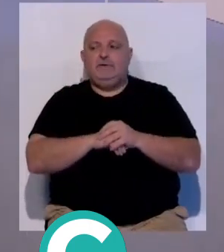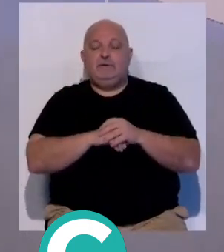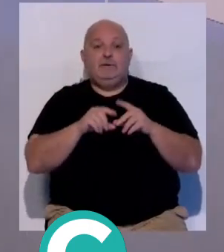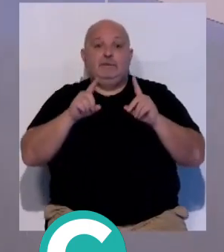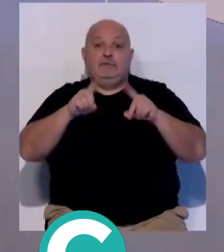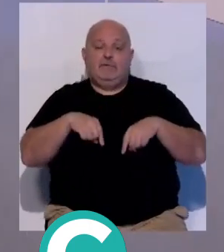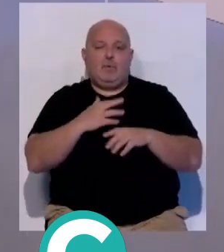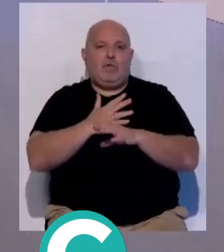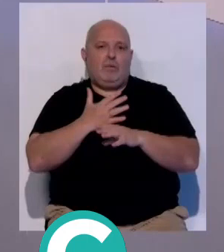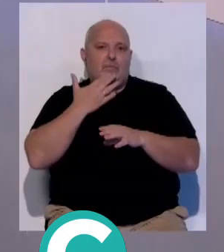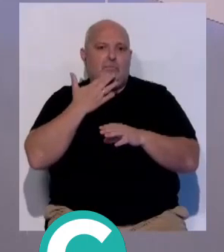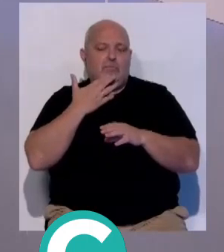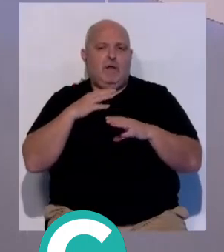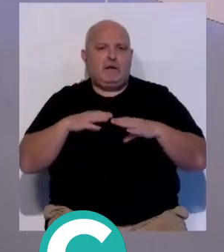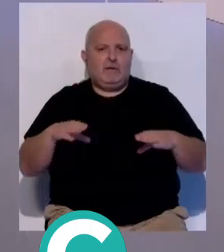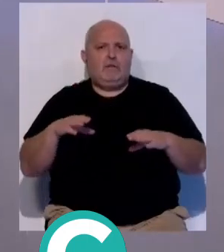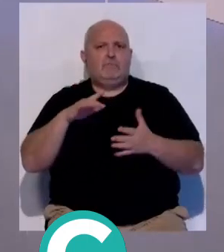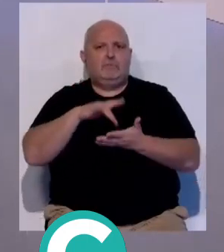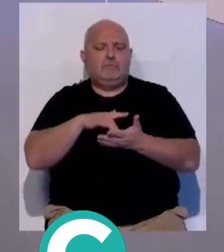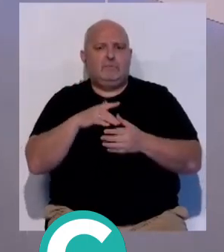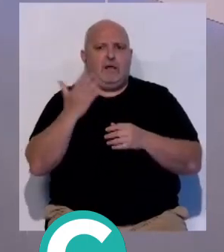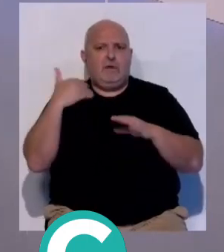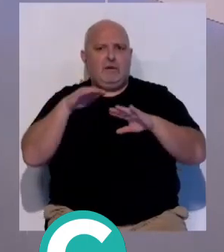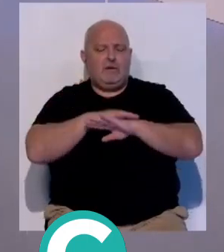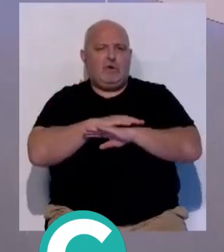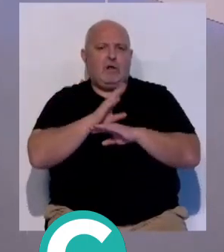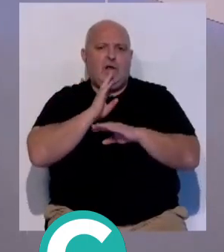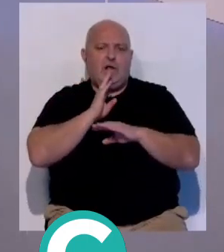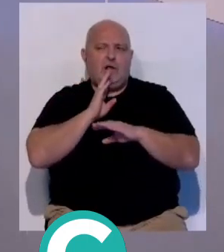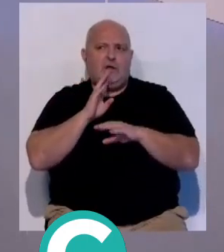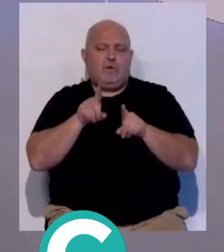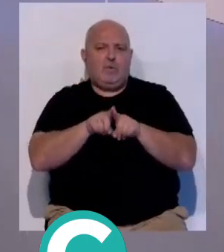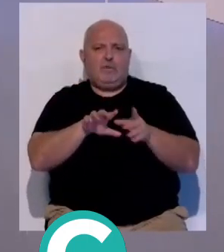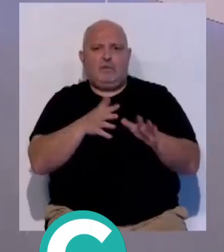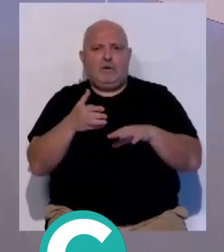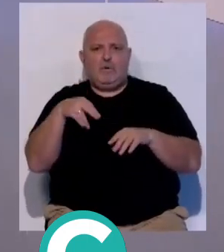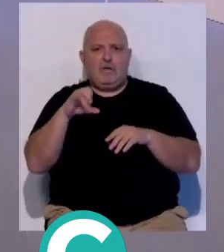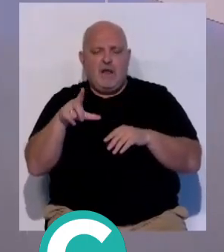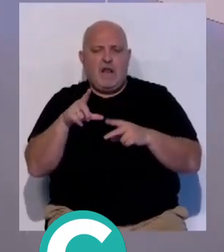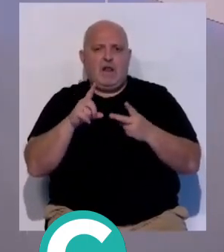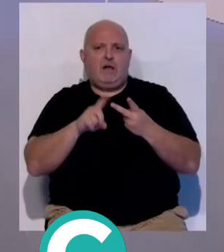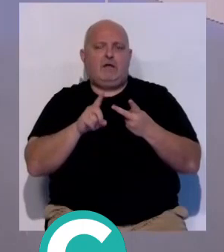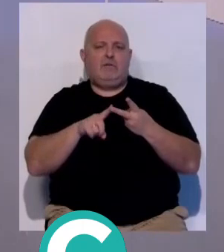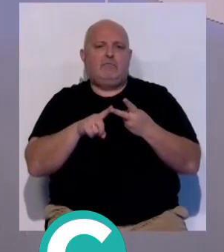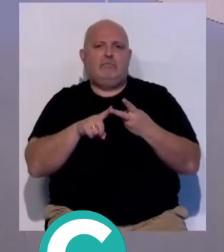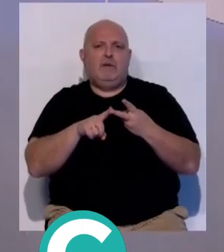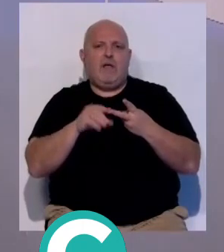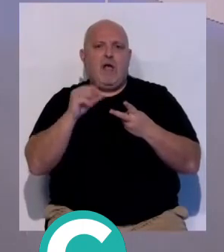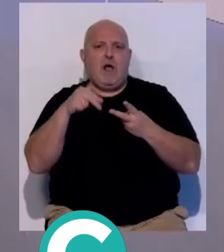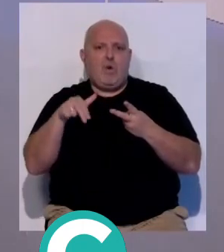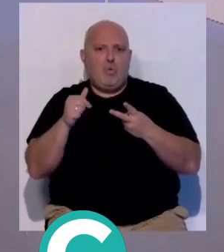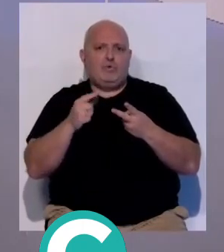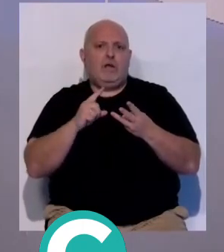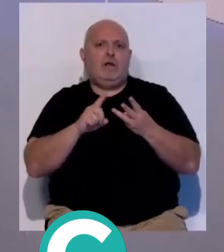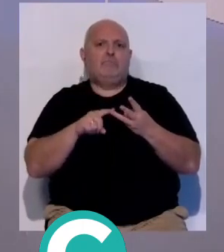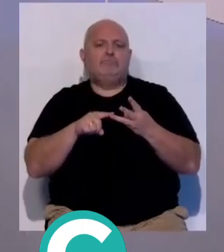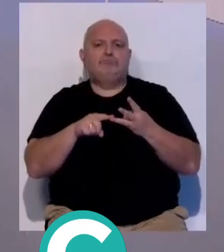tiene jugadores como decimos Argentina jugó anoche con jugadores como Montiel como Acuña pero también